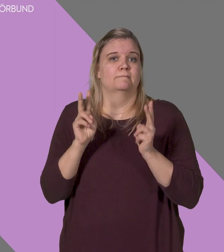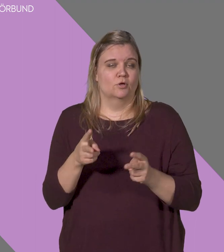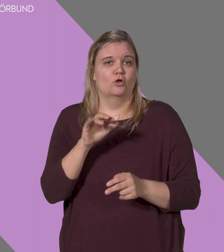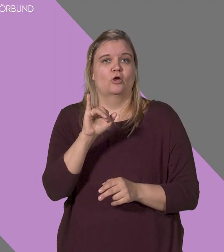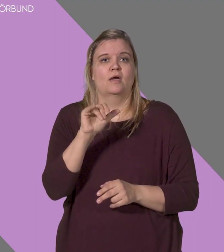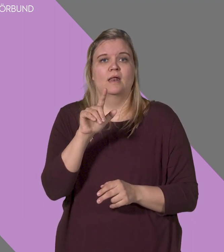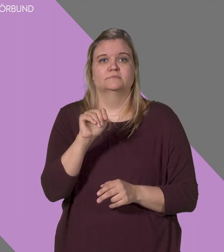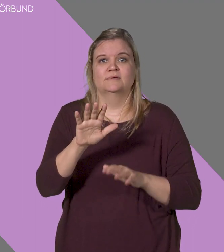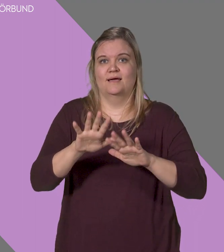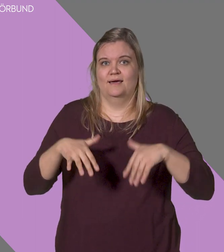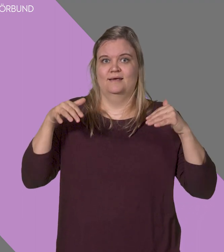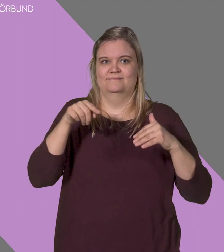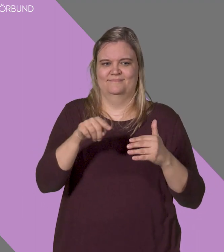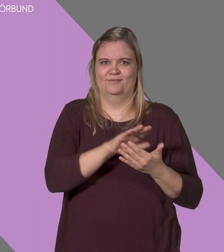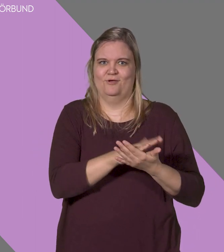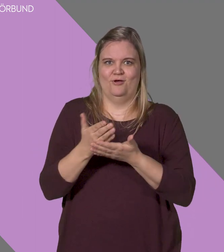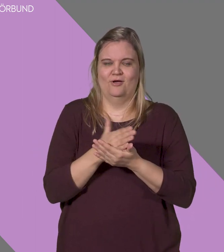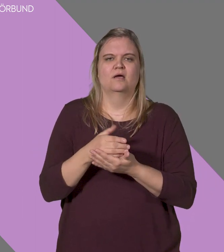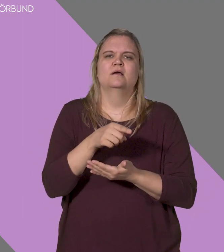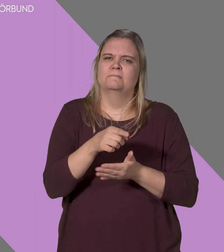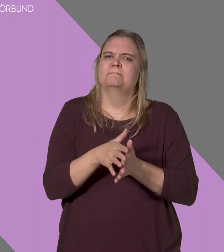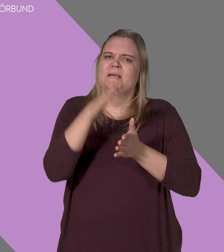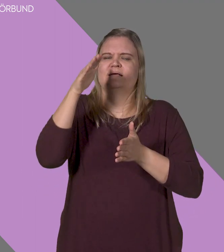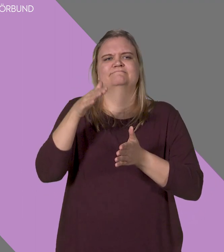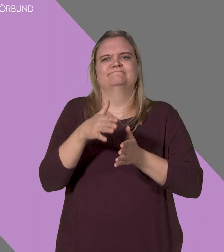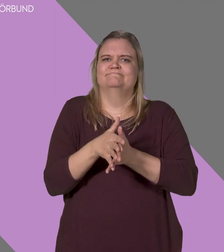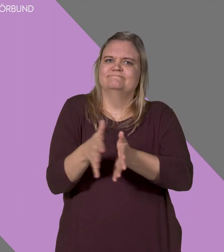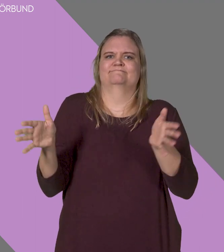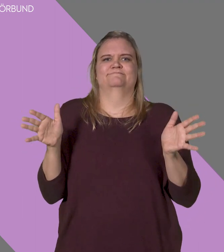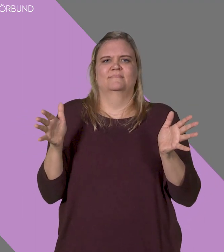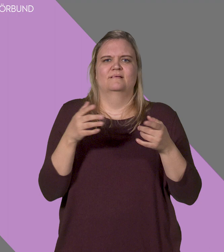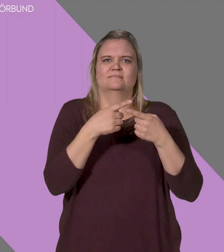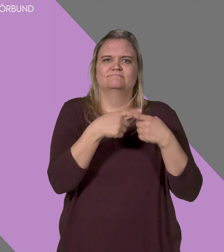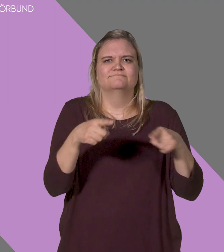Dessutom kommer tjänsterna i Yle Arenan att utvecklas, -